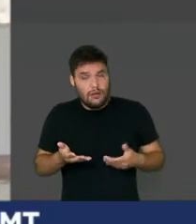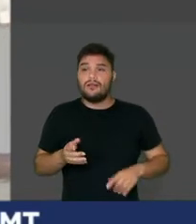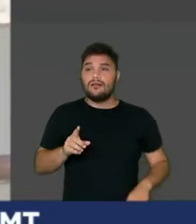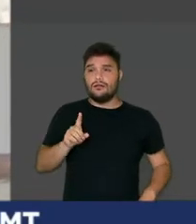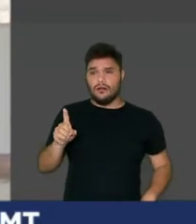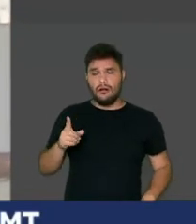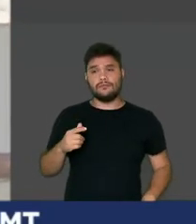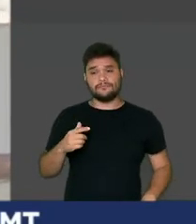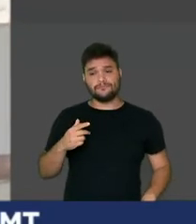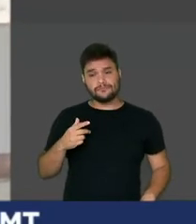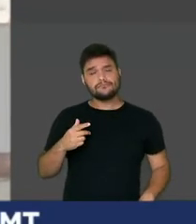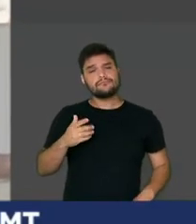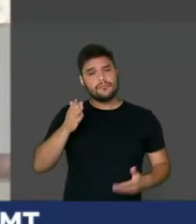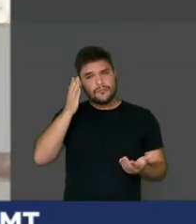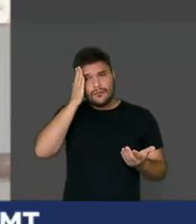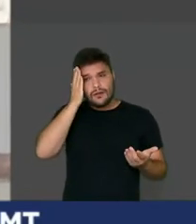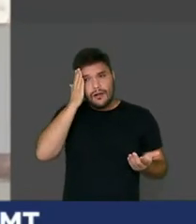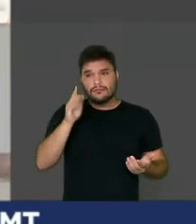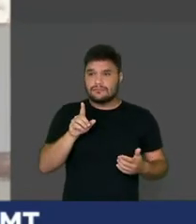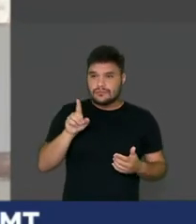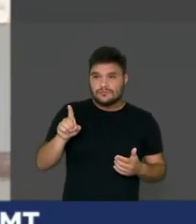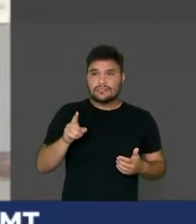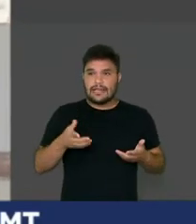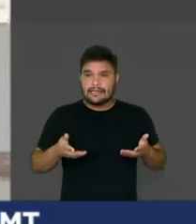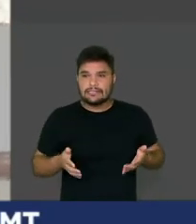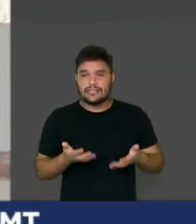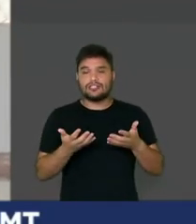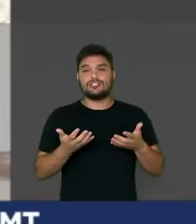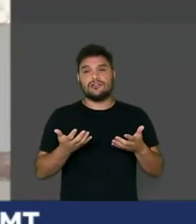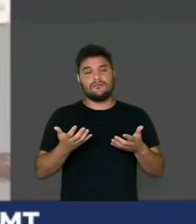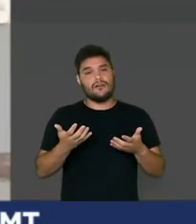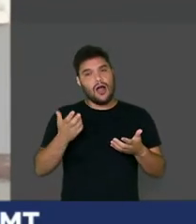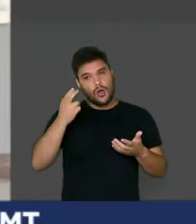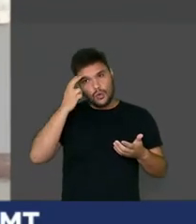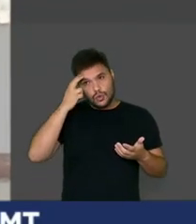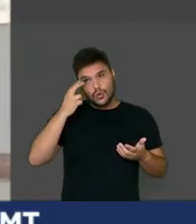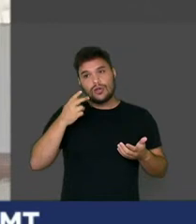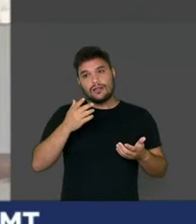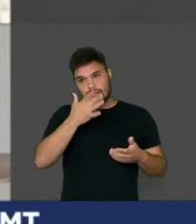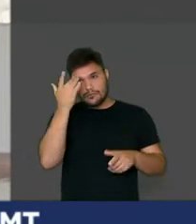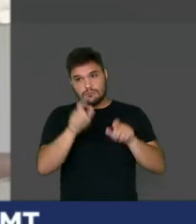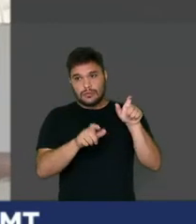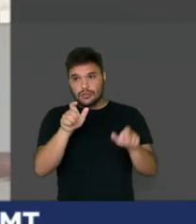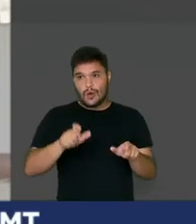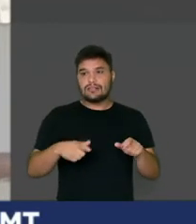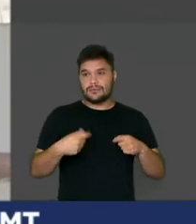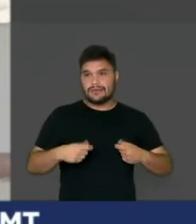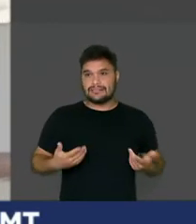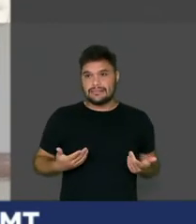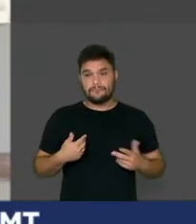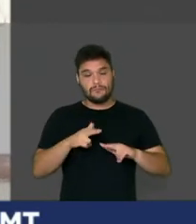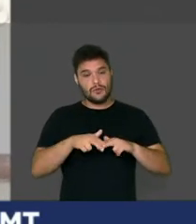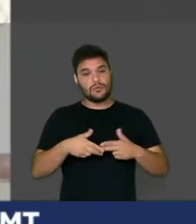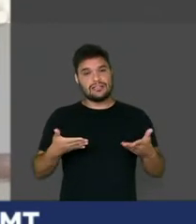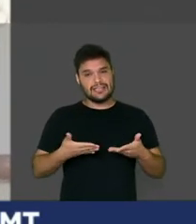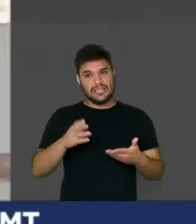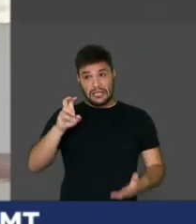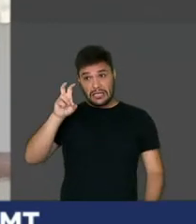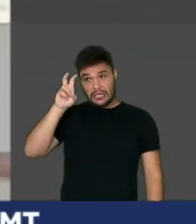VAI SAIR A VOTAÇÃO? NÓS VAMOS TER UM AUMENTO. E EU SEI O QUANTO O SENHOR INCENTIVA AS CAUSAS DAQUELES QUE MAIS PRECISAM. POR ISSO ESSA QUINTA-FEIRA, EU ACHO QUE É